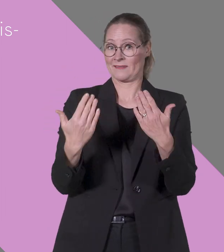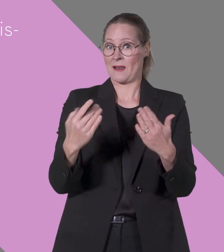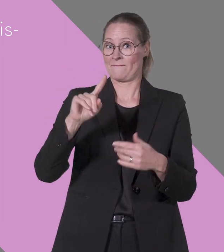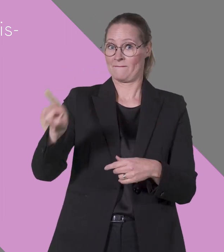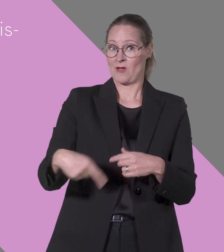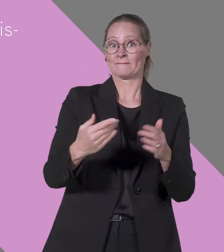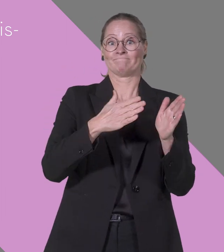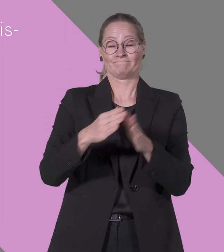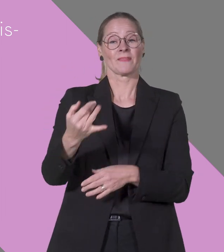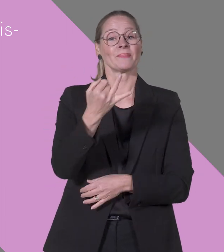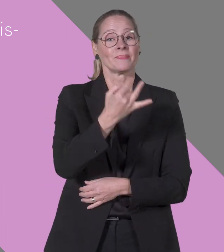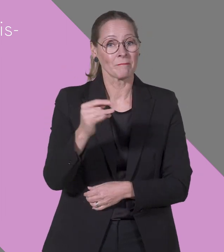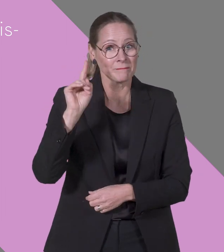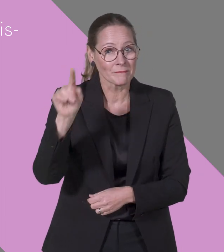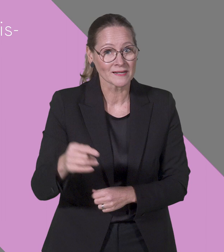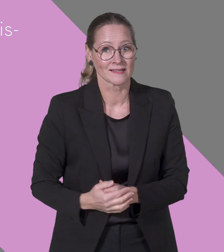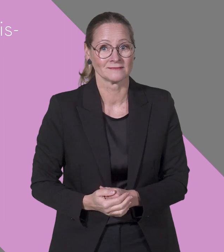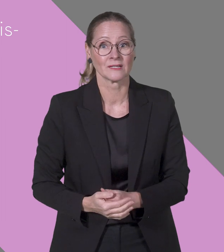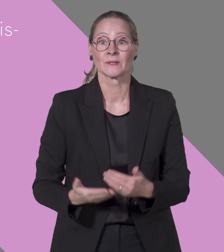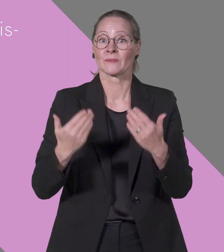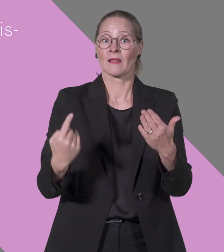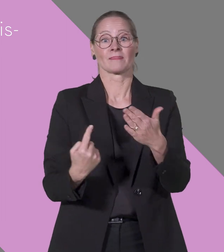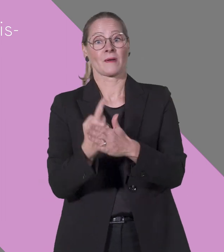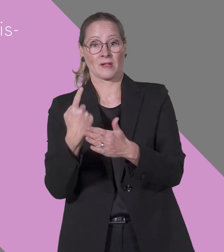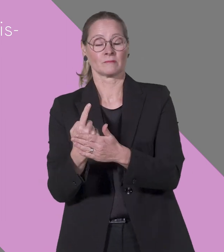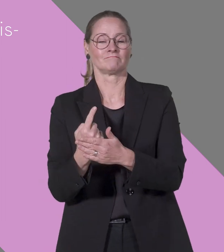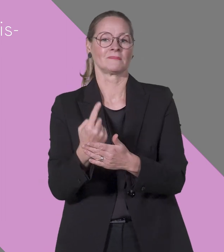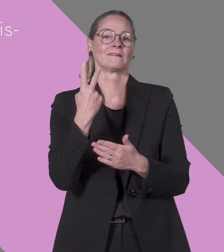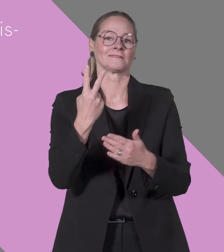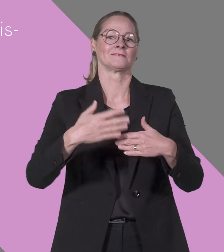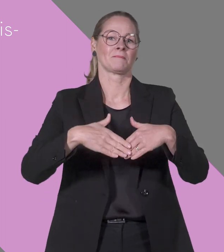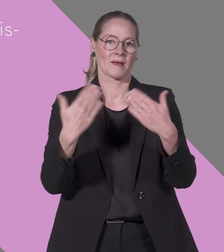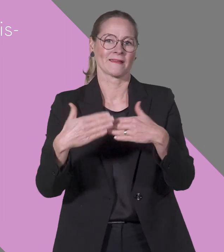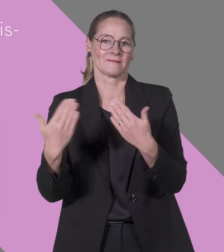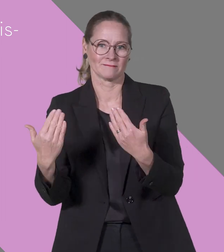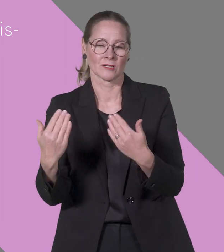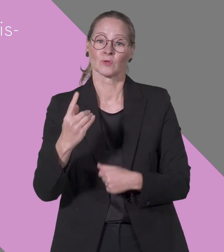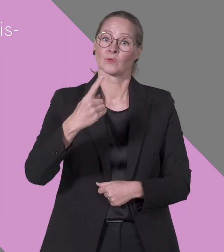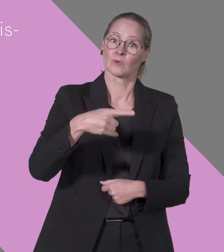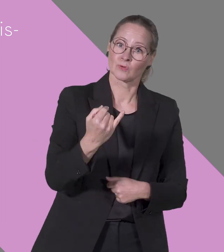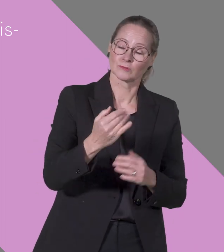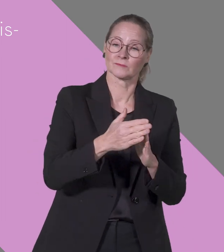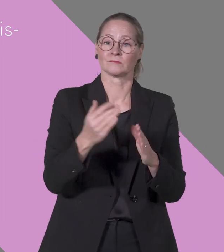pidetään tänä vuonna Tampereella! Tällä kertaa tapahtuma on kaksipäiväinen, ja se järjestämisajankohta on -